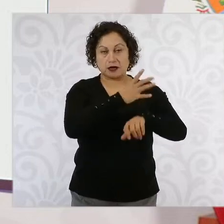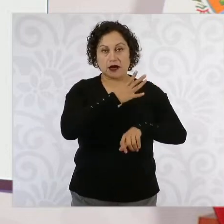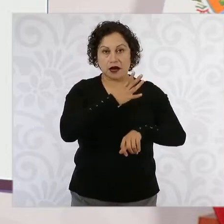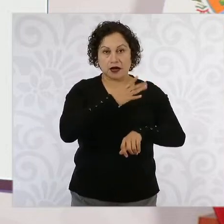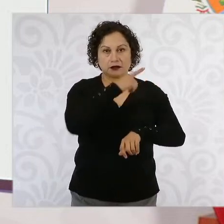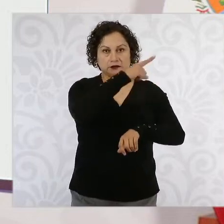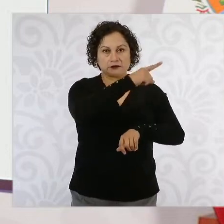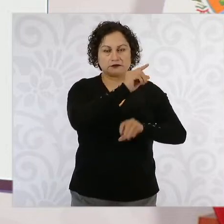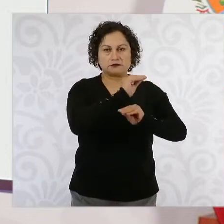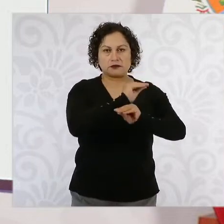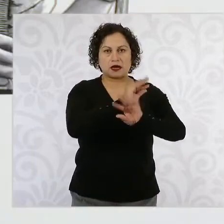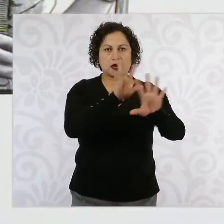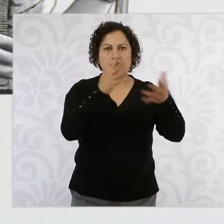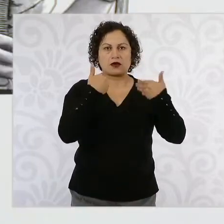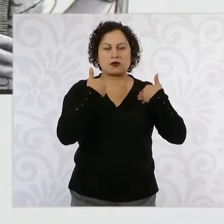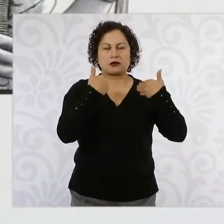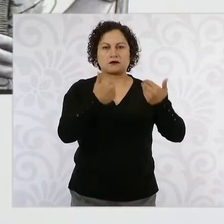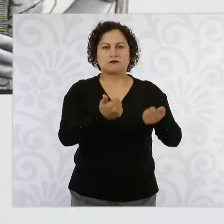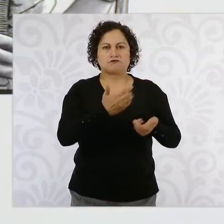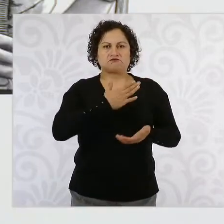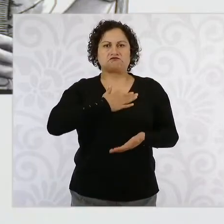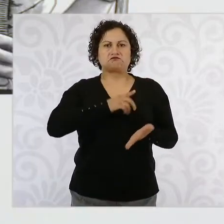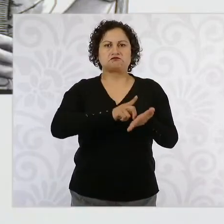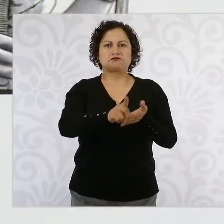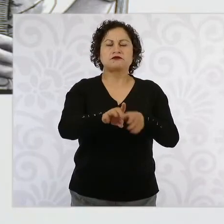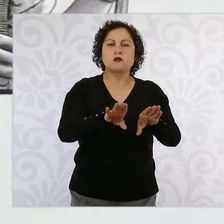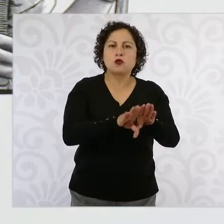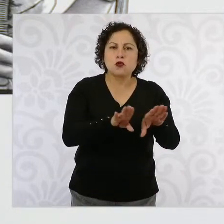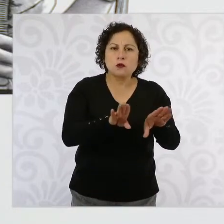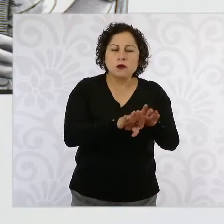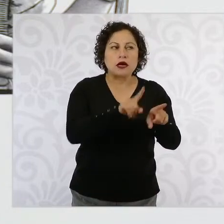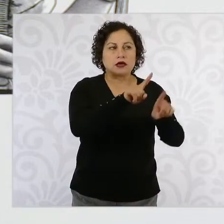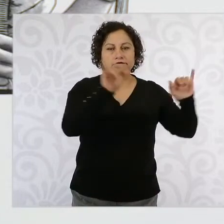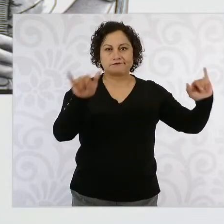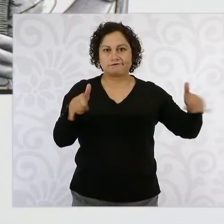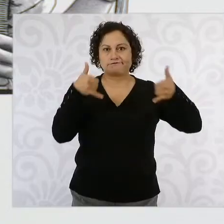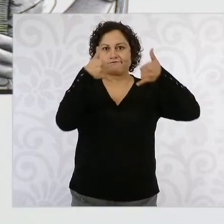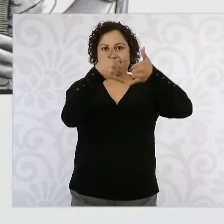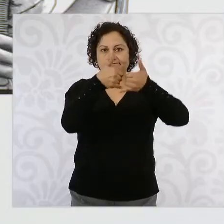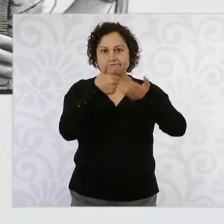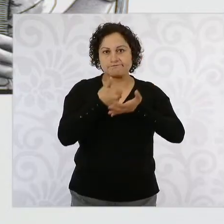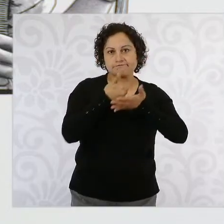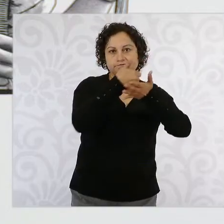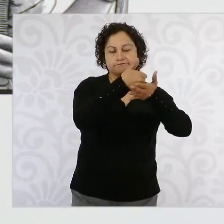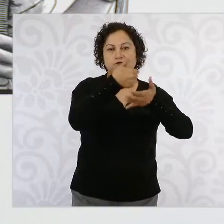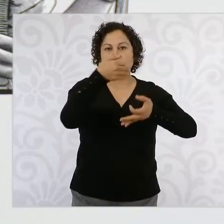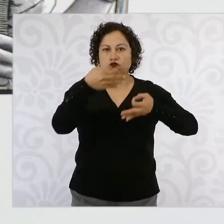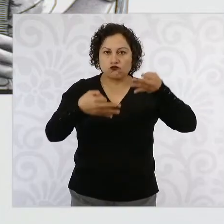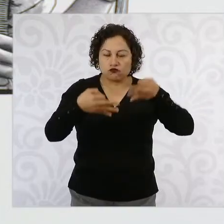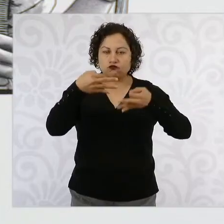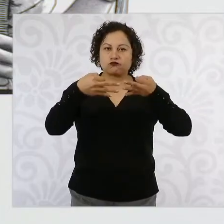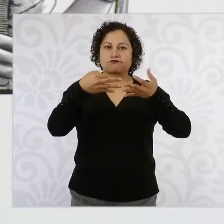llamar al consulado Cómo pueden recibir apoyo jurídico apoyo legal y en caso de que ya lleguen